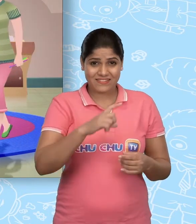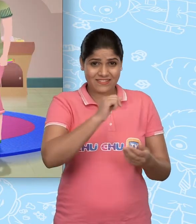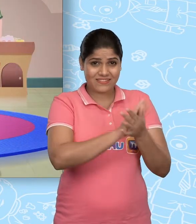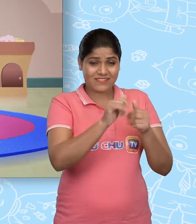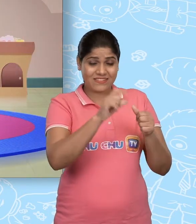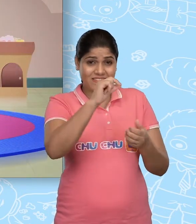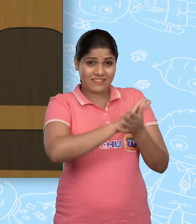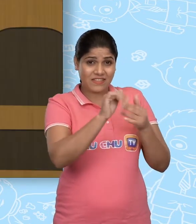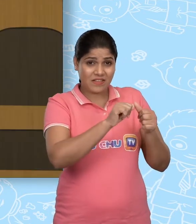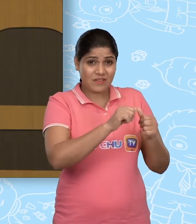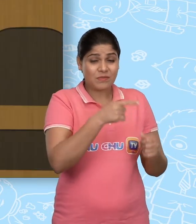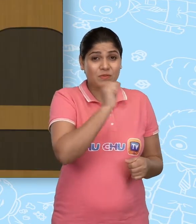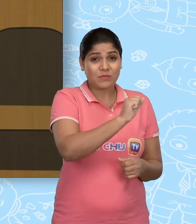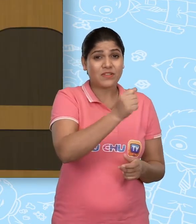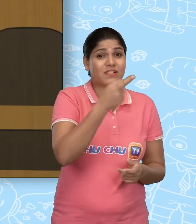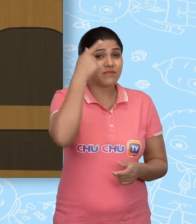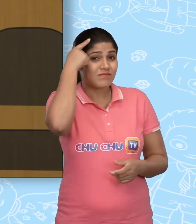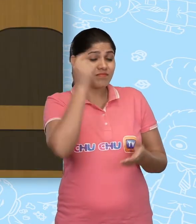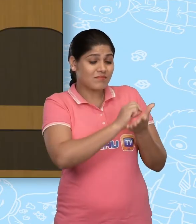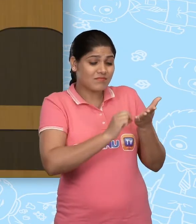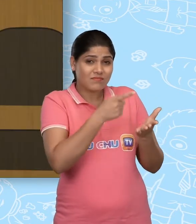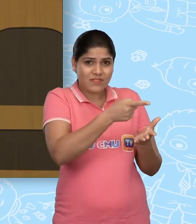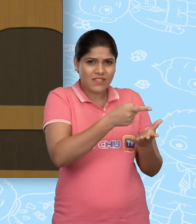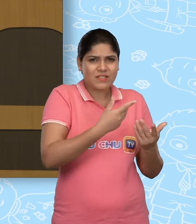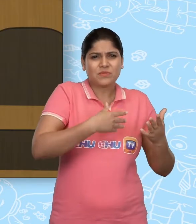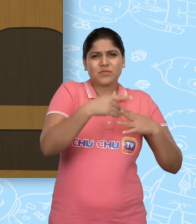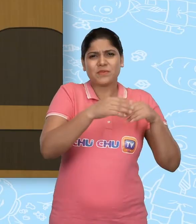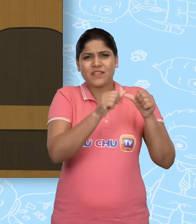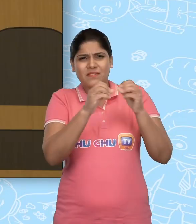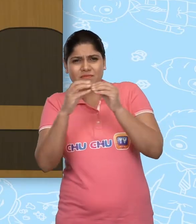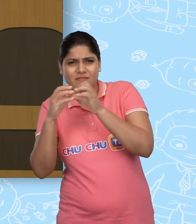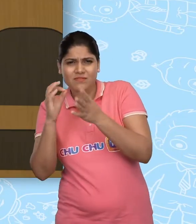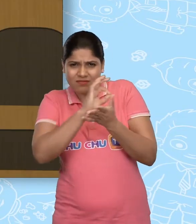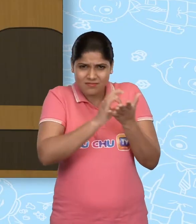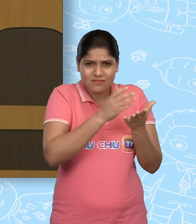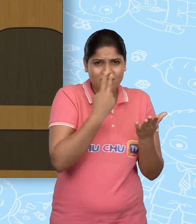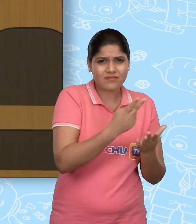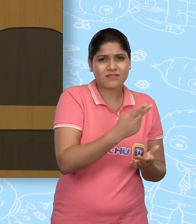ChaCha मै तुम्हारे लिए कुछ pencils लायी हूँ क्यों न तुम कुछ अक्षर लिख कर देखो इनसे?